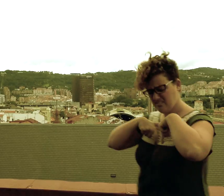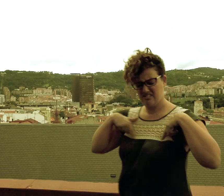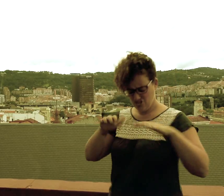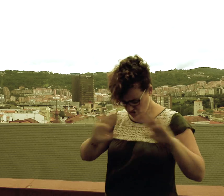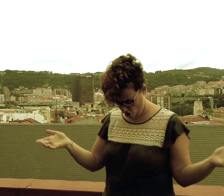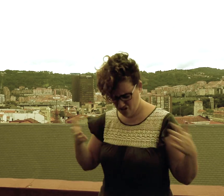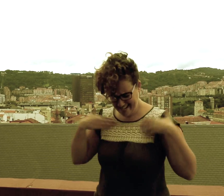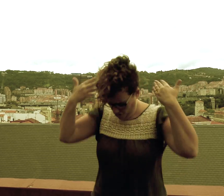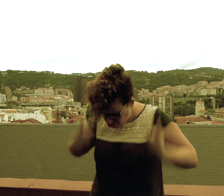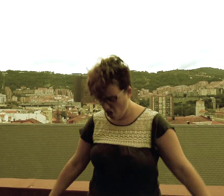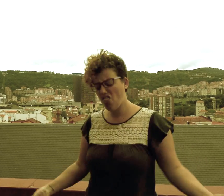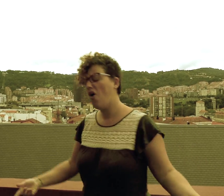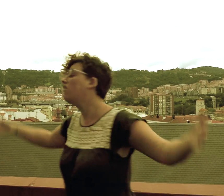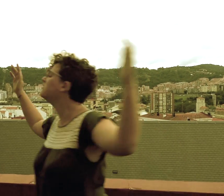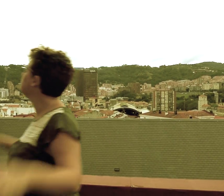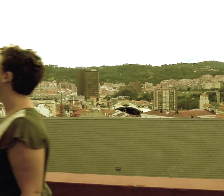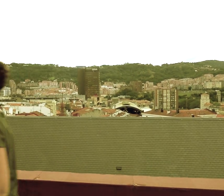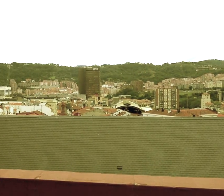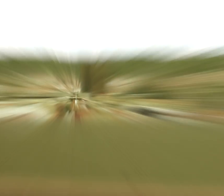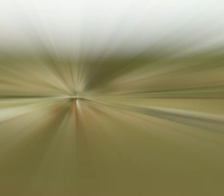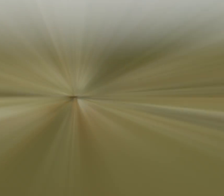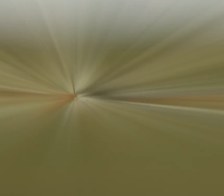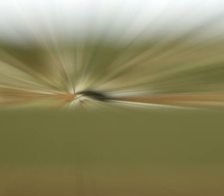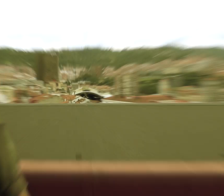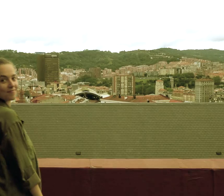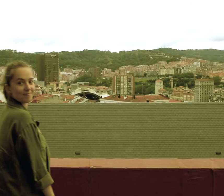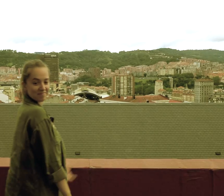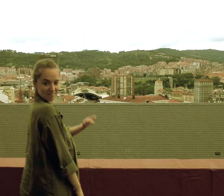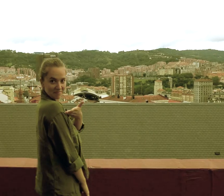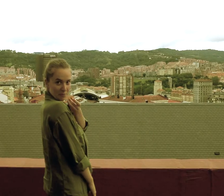¿Sólo esta parte blanca? ¡Joe, quiero tener una camisa completamente blanca! Mirad lo que llevo puesto, ¿está bien?